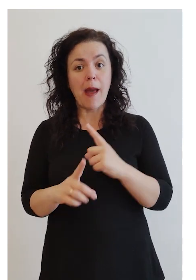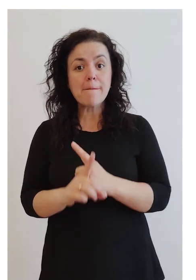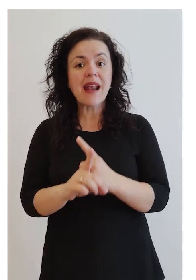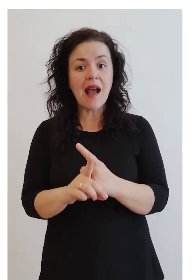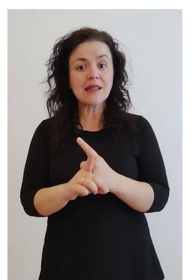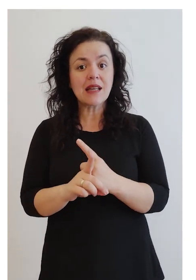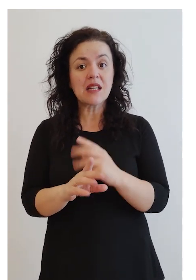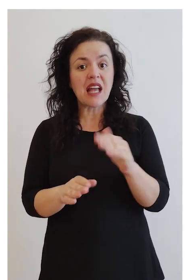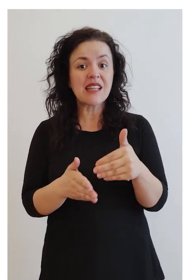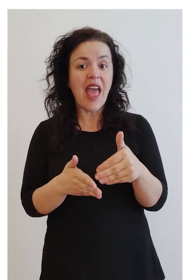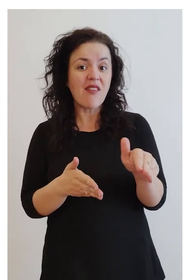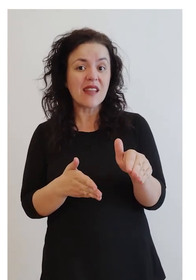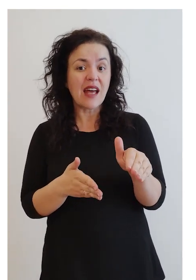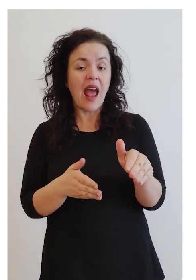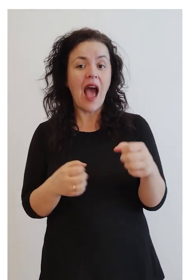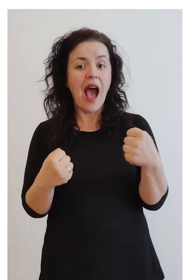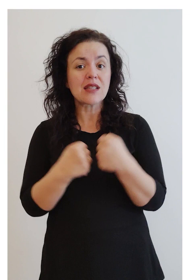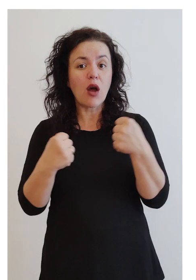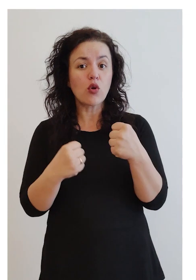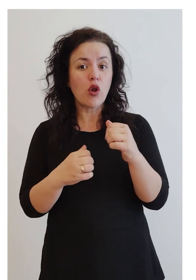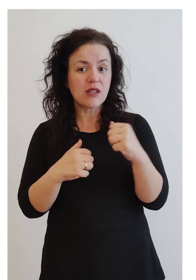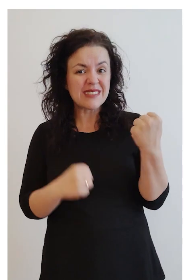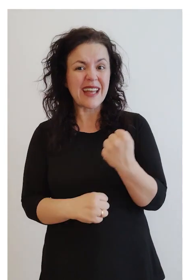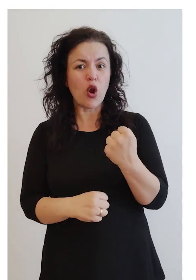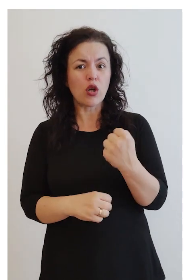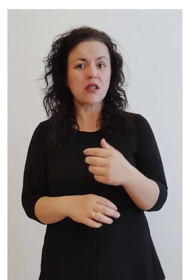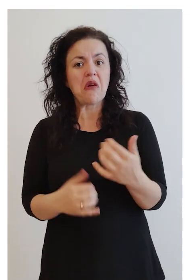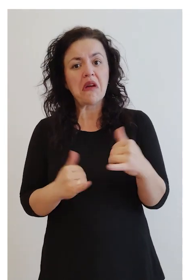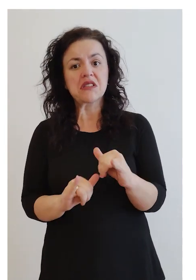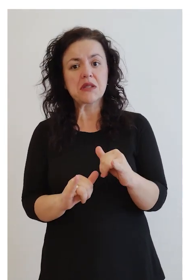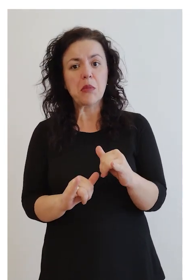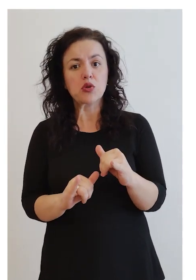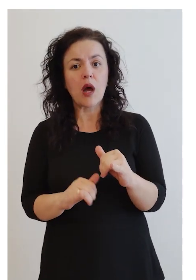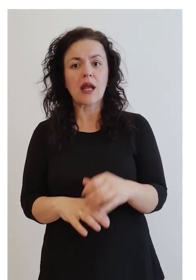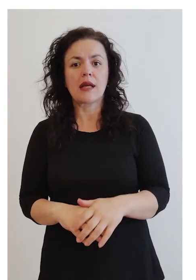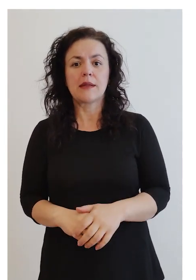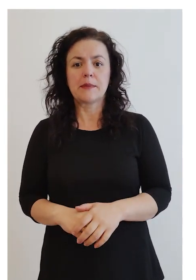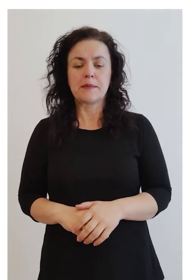Obțineți informații despre destinația dumneavoastră.